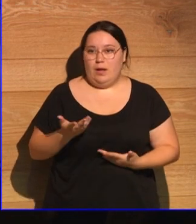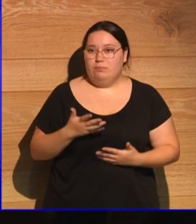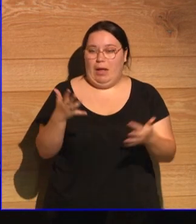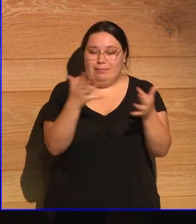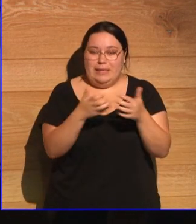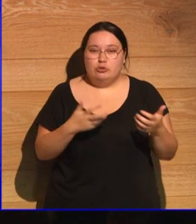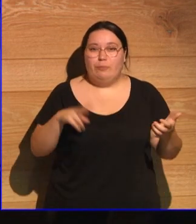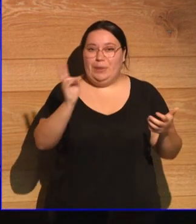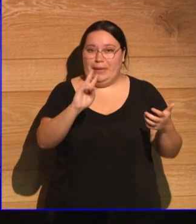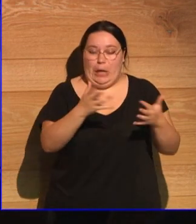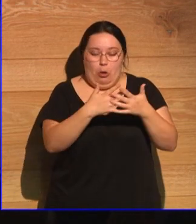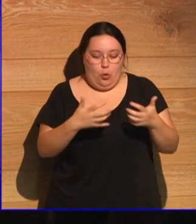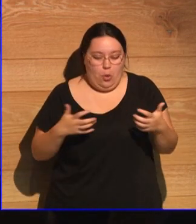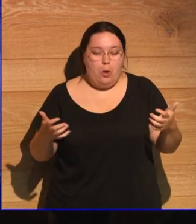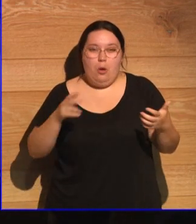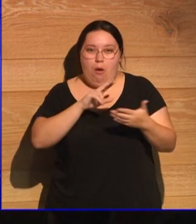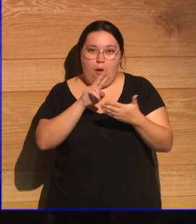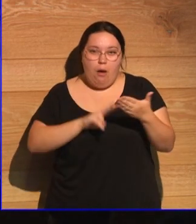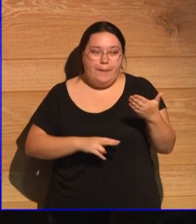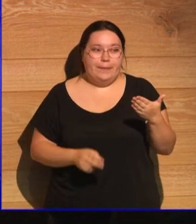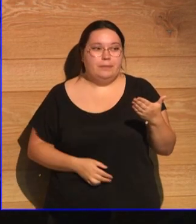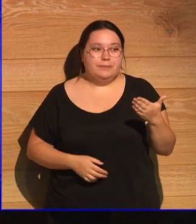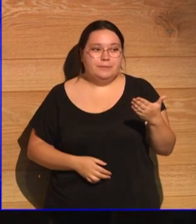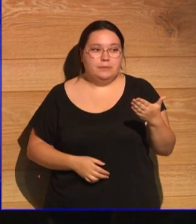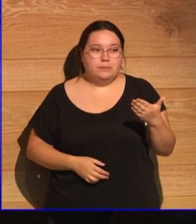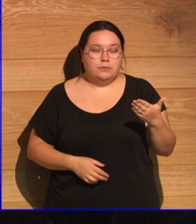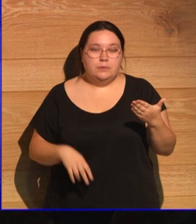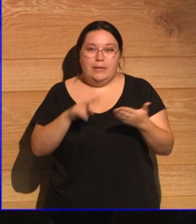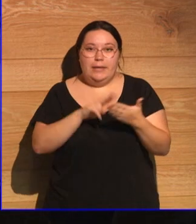cuántos en cuántas lectores, cuántos poetas